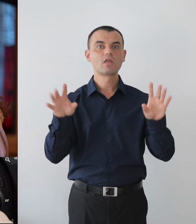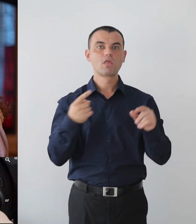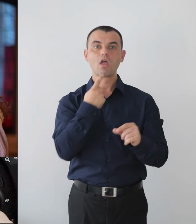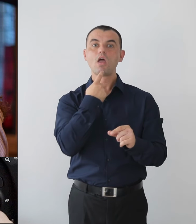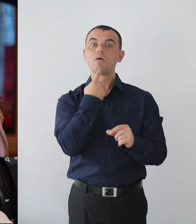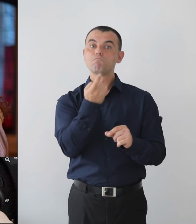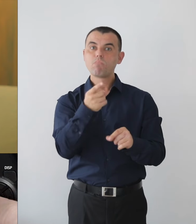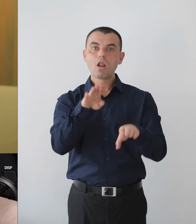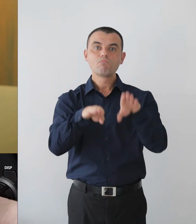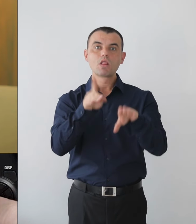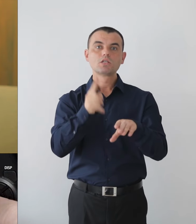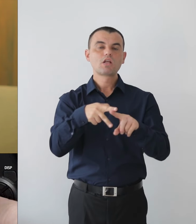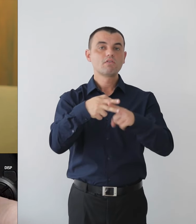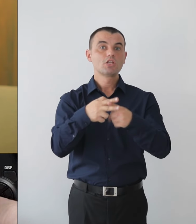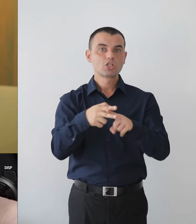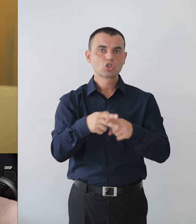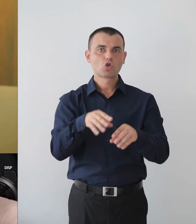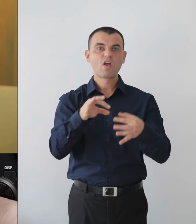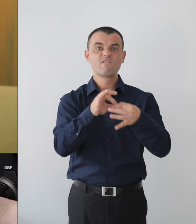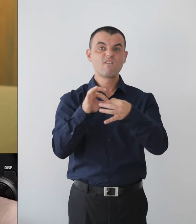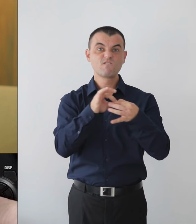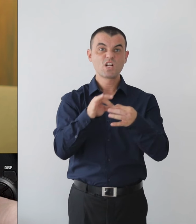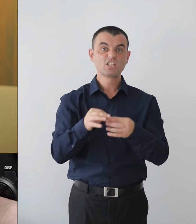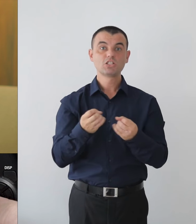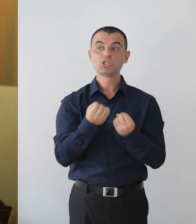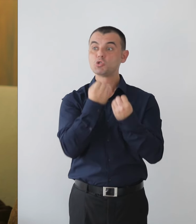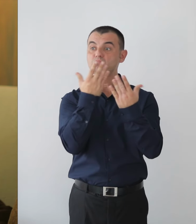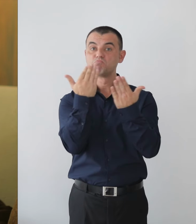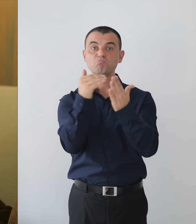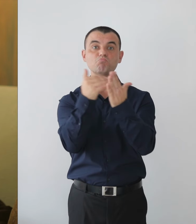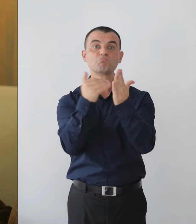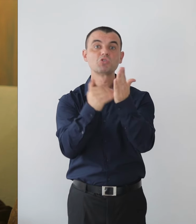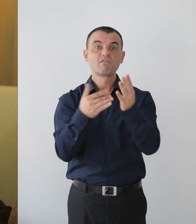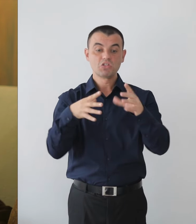Балансът на бялото трябва да се настрои според условията на снимане и източникът на светлина.